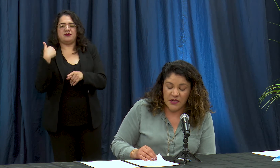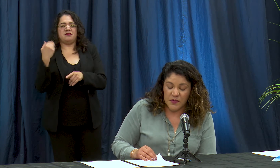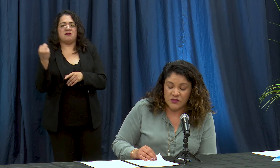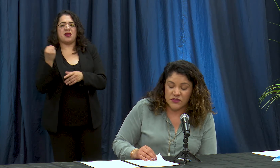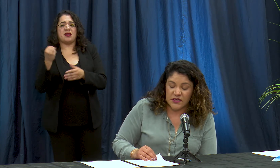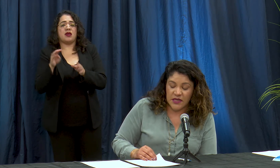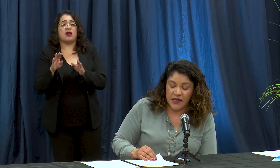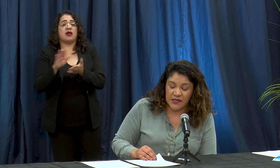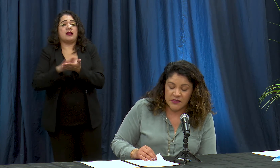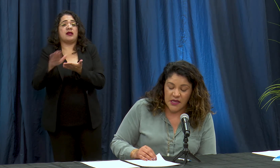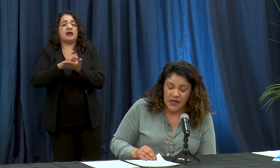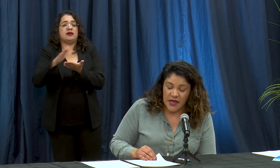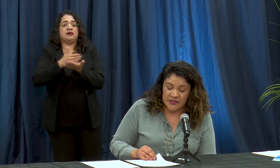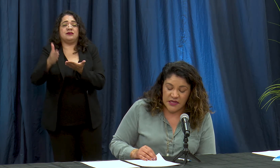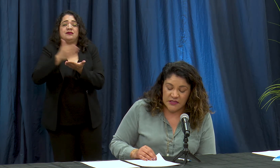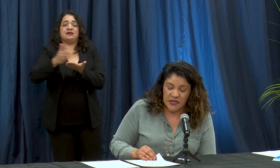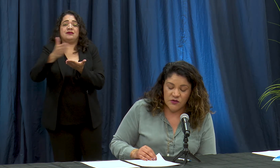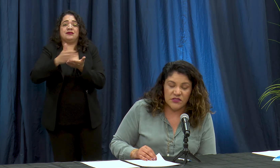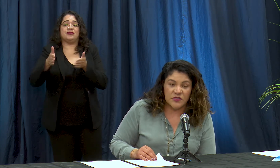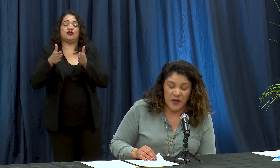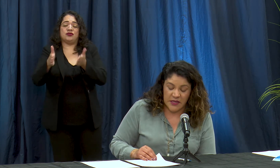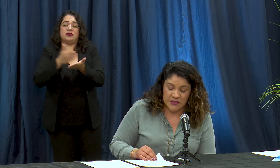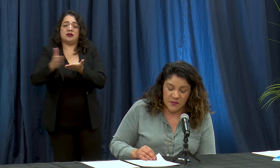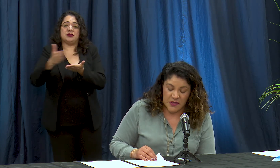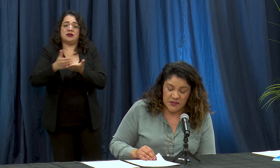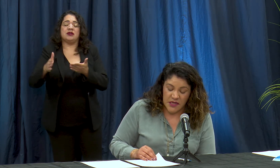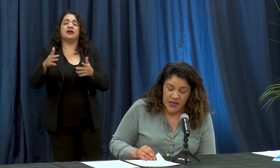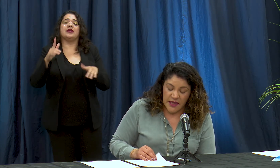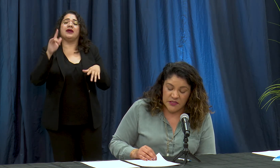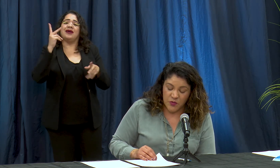Olympia's nuestras que es la Sarah's a nuestras playas dim Pia's es importante